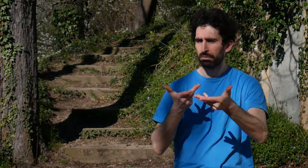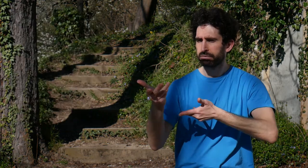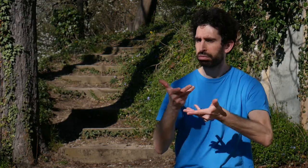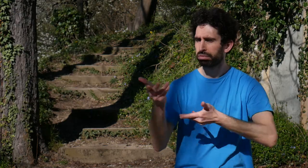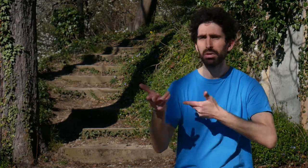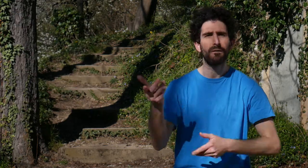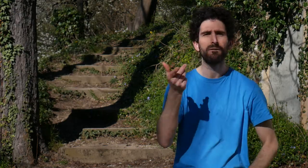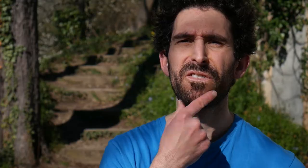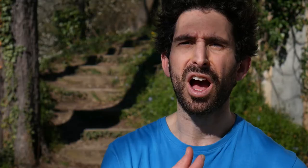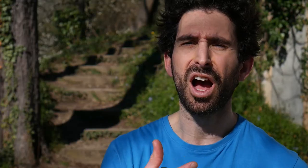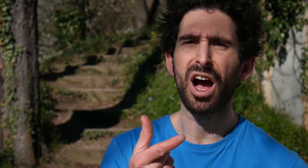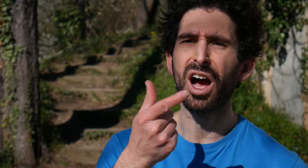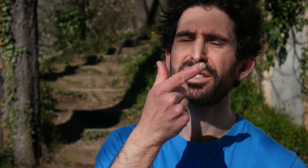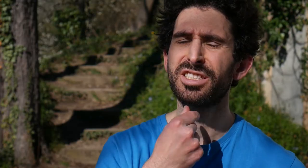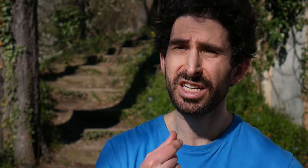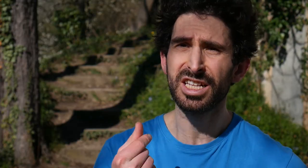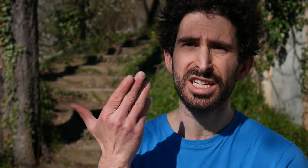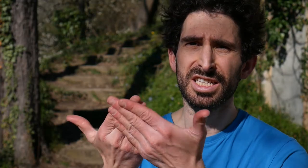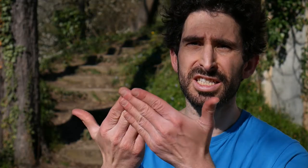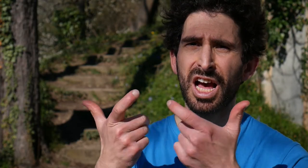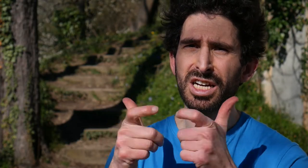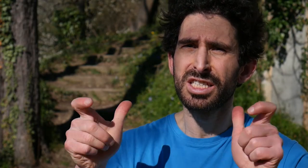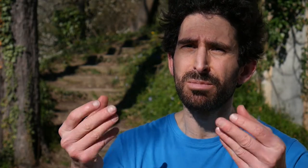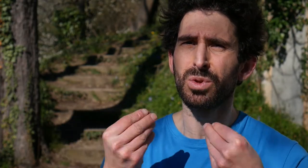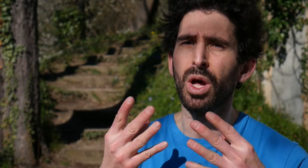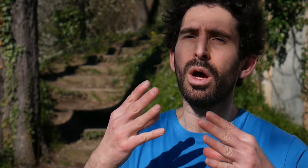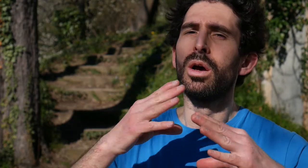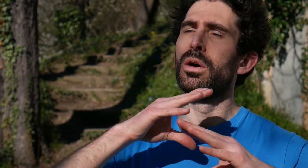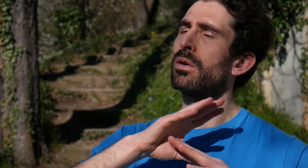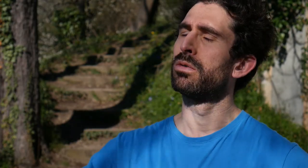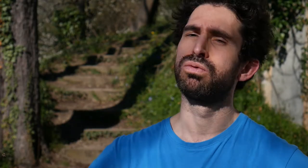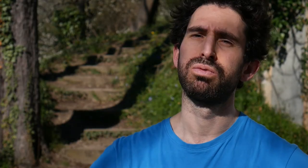Echanger devenait bien plus facile. C'est ça l'accessibilité : ça me rassure.